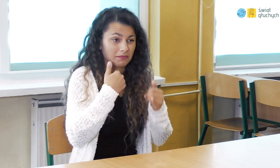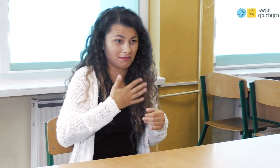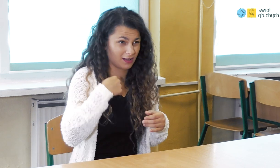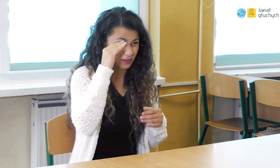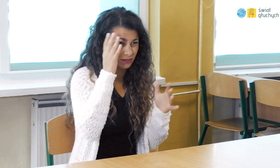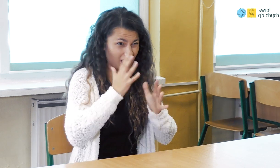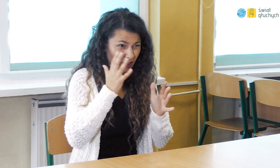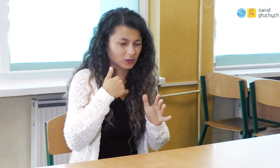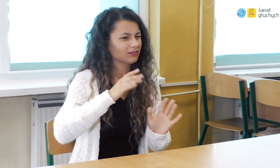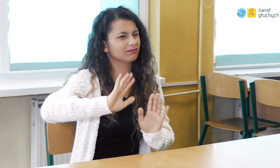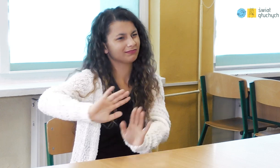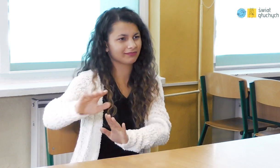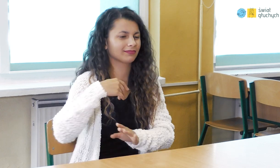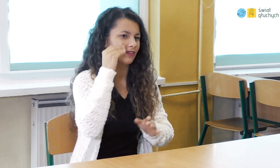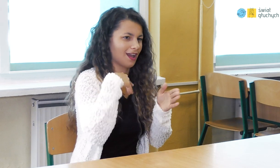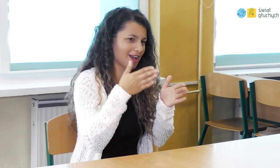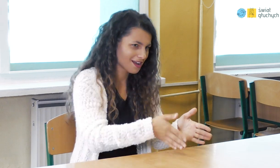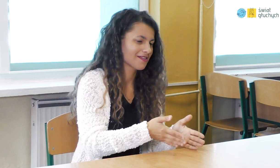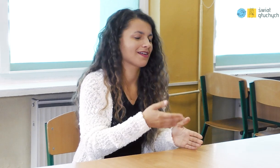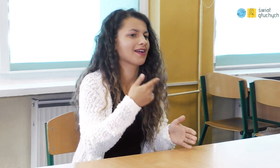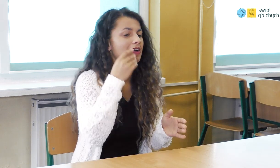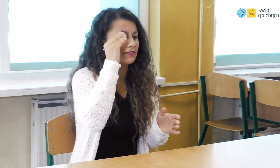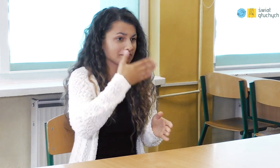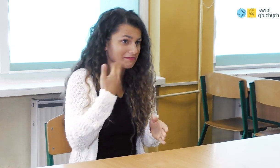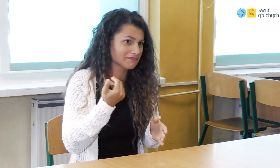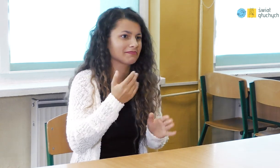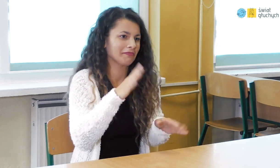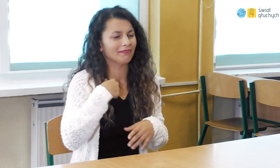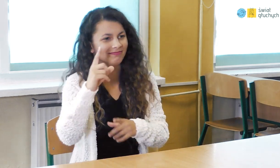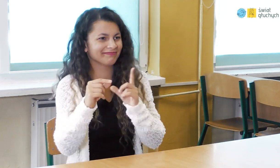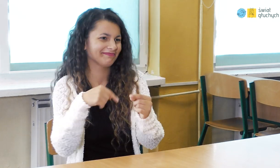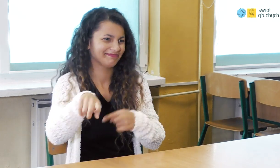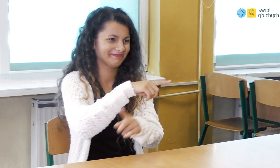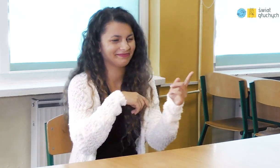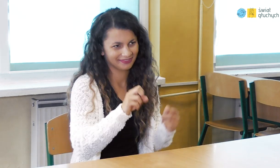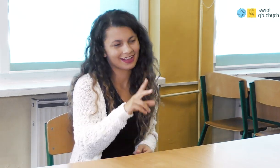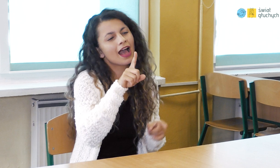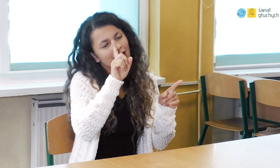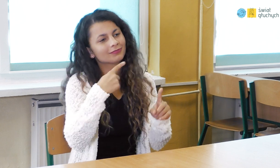Gdy czułam, że mam dużo nauki, skupiałam się na nauce. Gdy nie miałam nauki, wychodziłam.